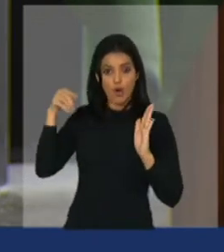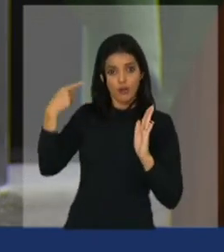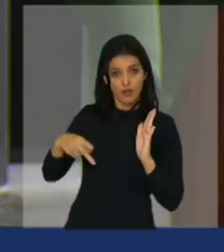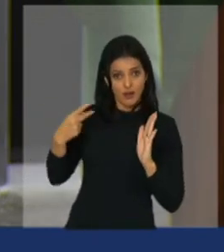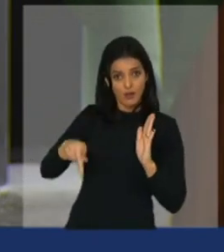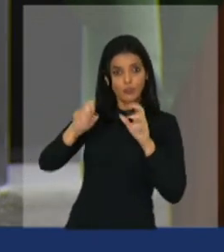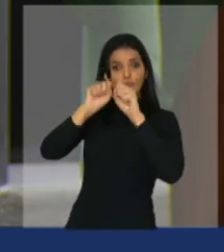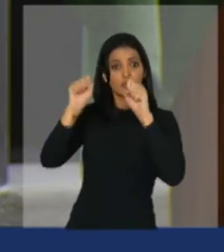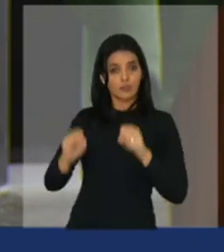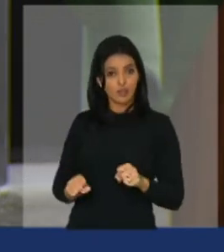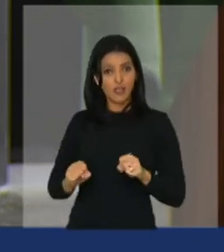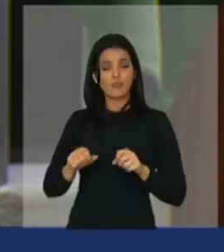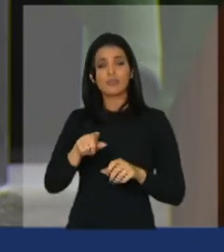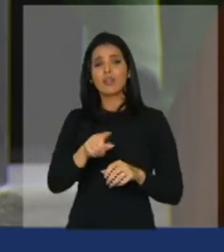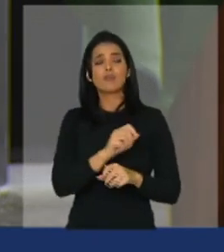NÃO HÁ POSSIBILIDADE DE HACKEAR UMA URNA ELETRÔNICA